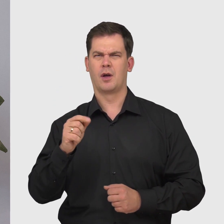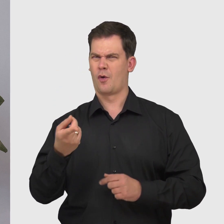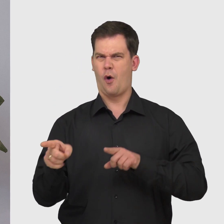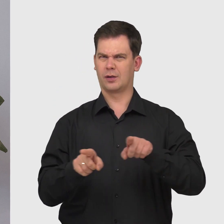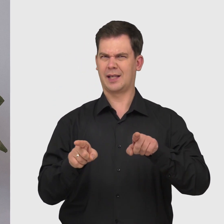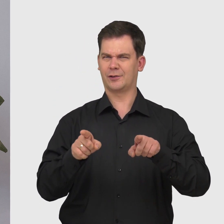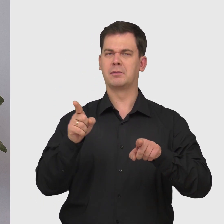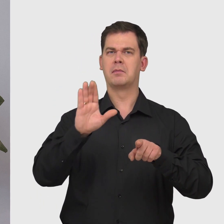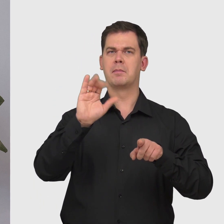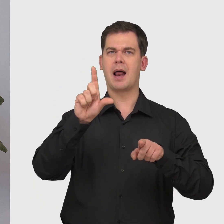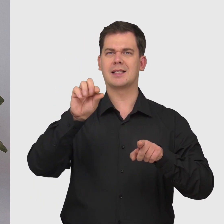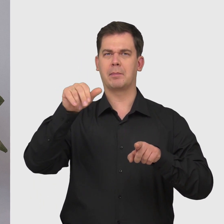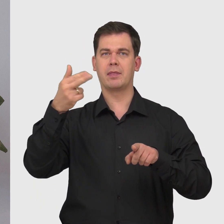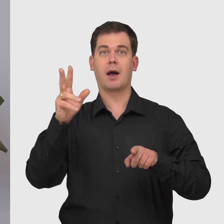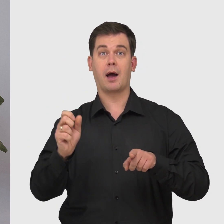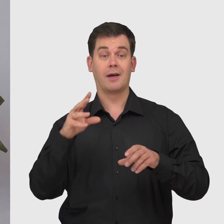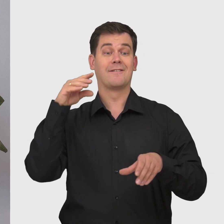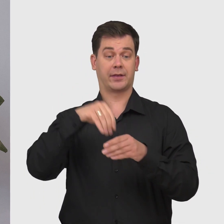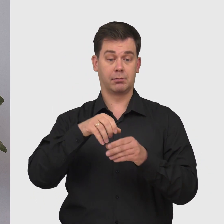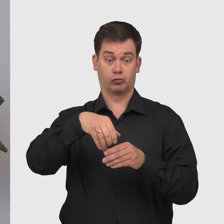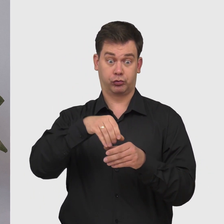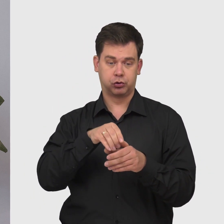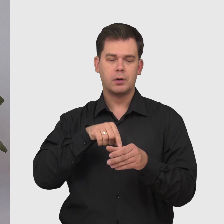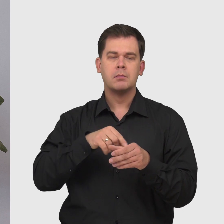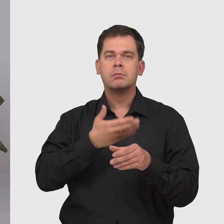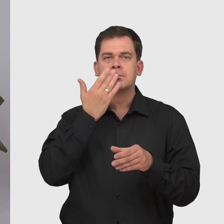Mianem balsaminek określano także zawartość pomander: